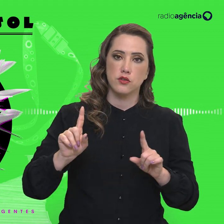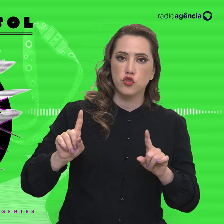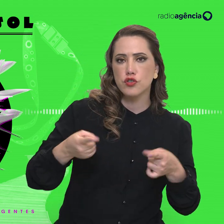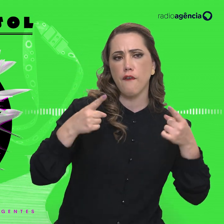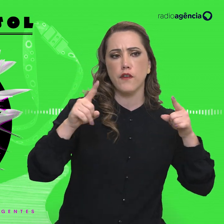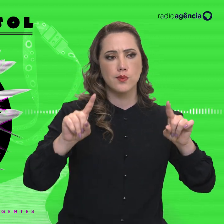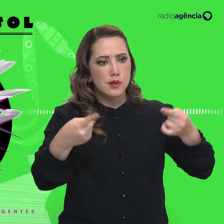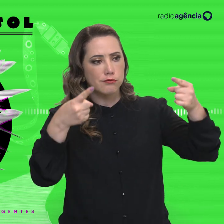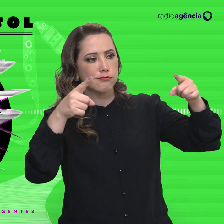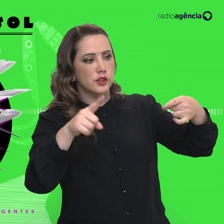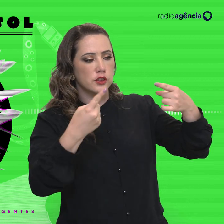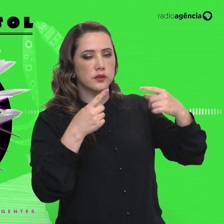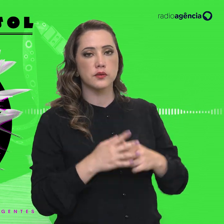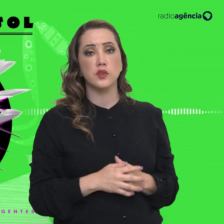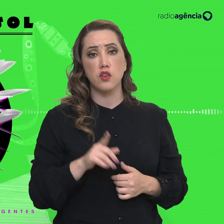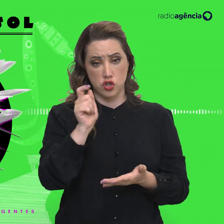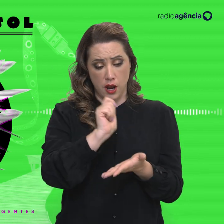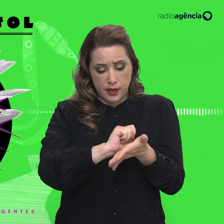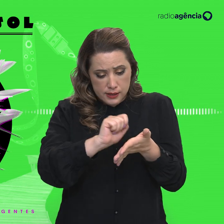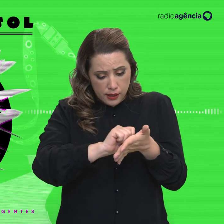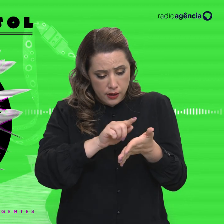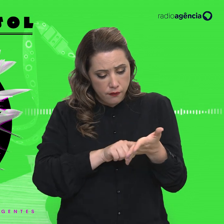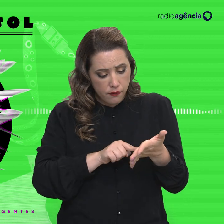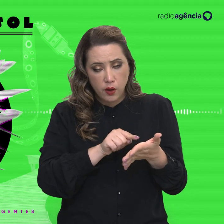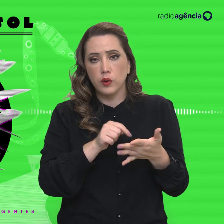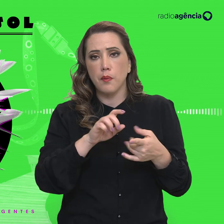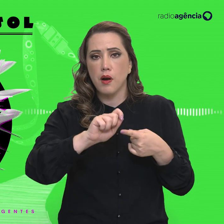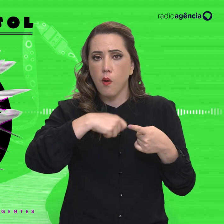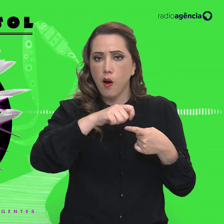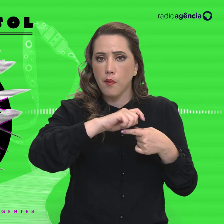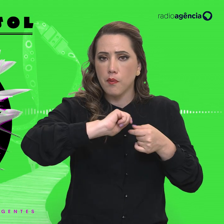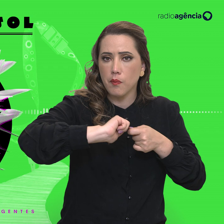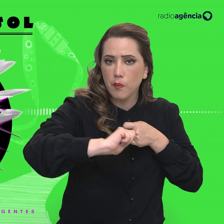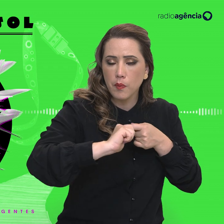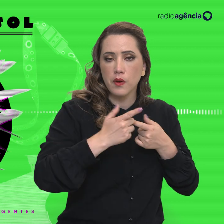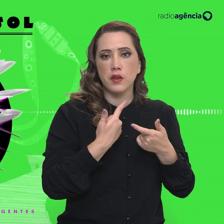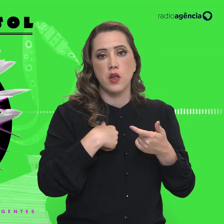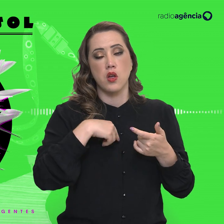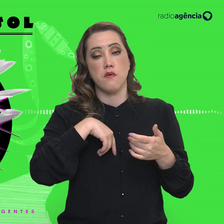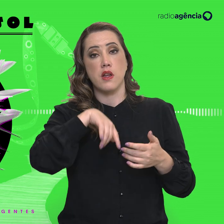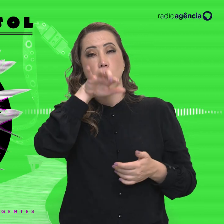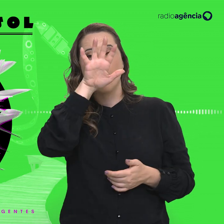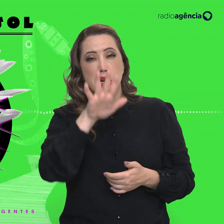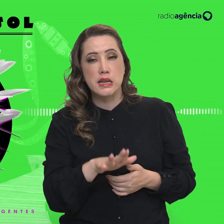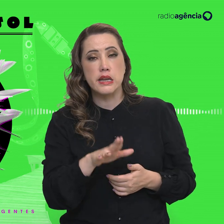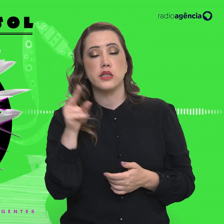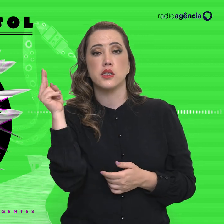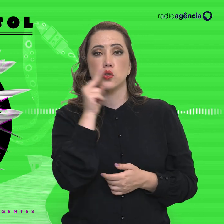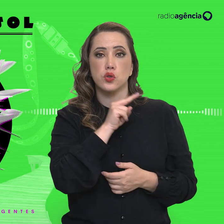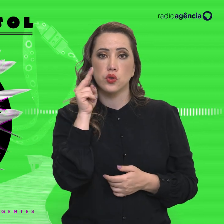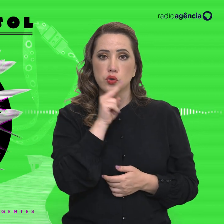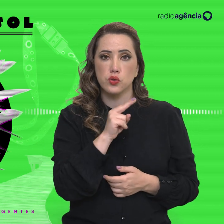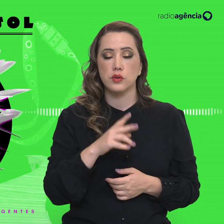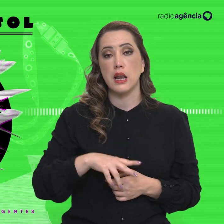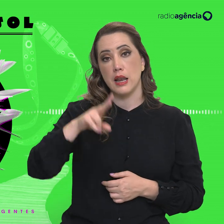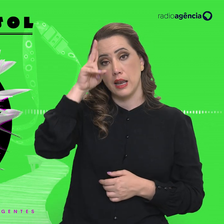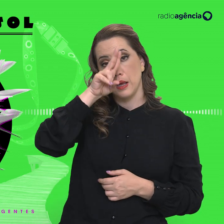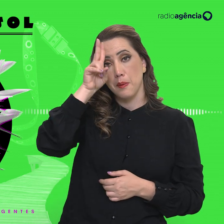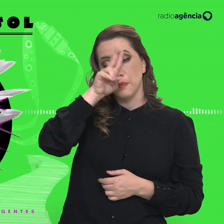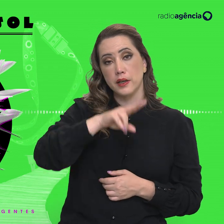[Patrícia] Quem nunca escreveu um bilhete na mão, amarrou uma fita no dedo, fez uma lista de tarefas urgentes, botou um lembrete na Ale… Ih [Leyberson tosse chamando atenção] Pati .